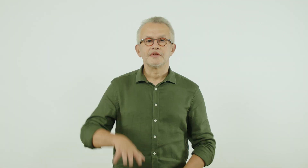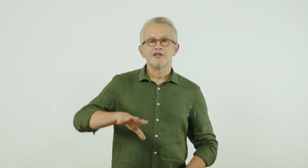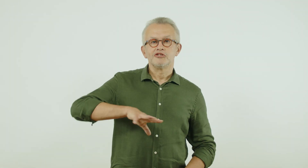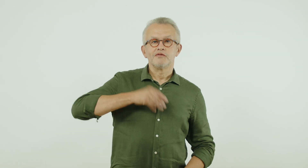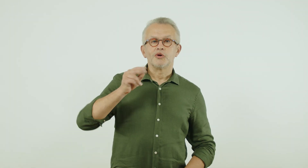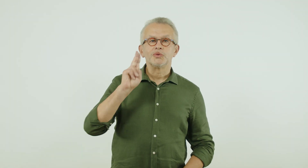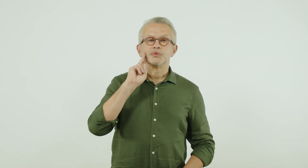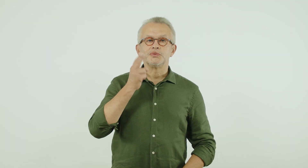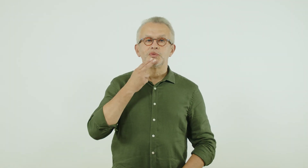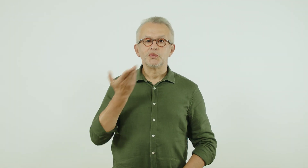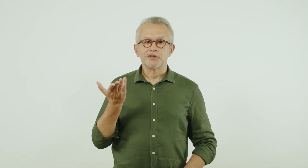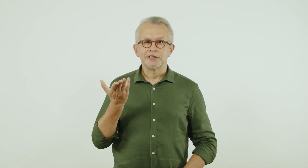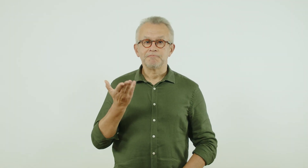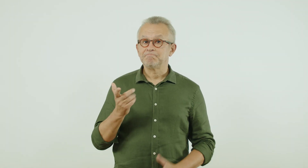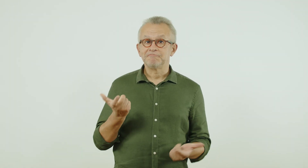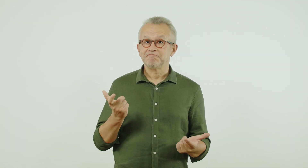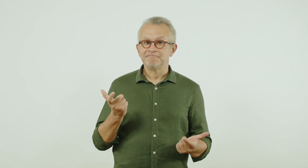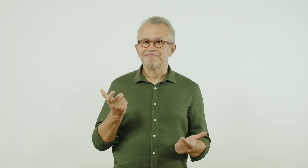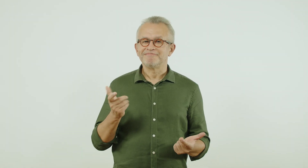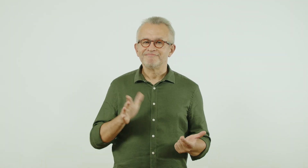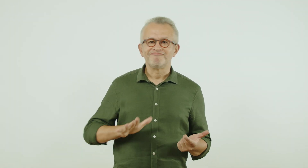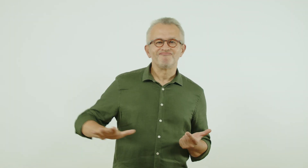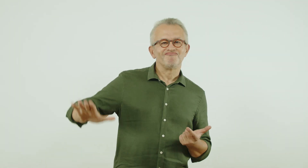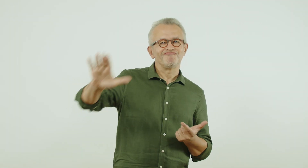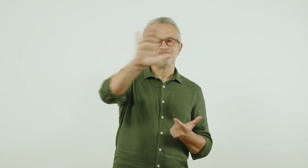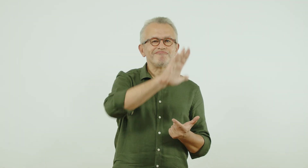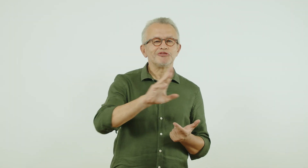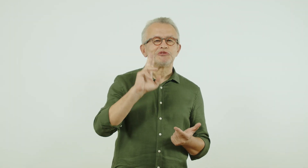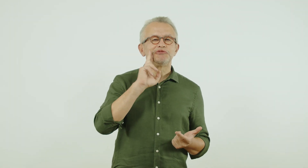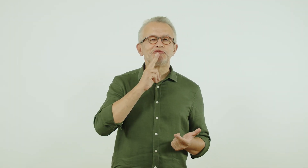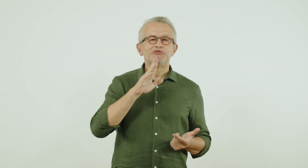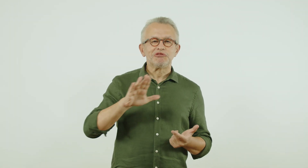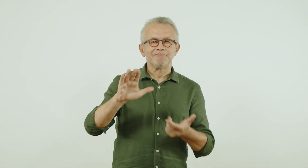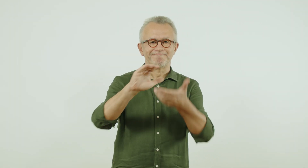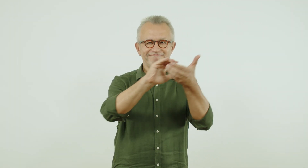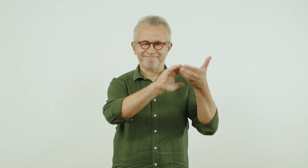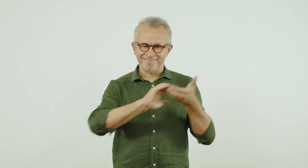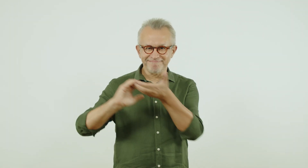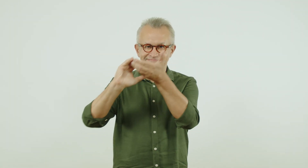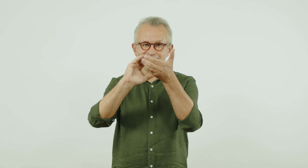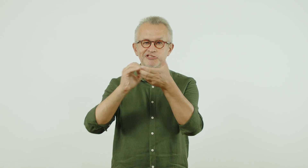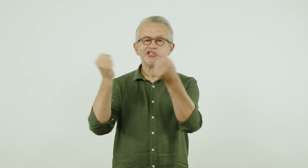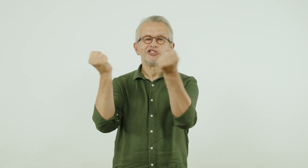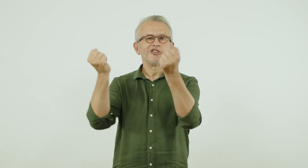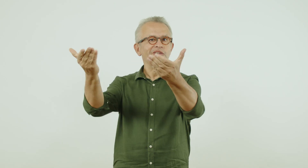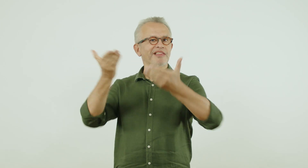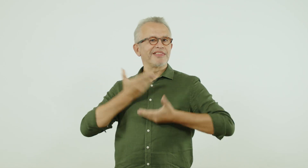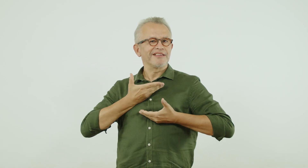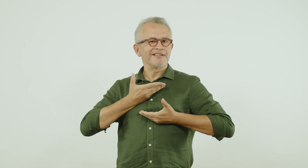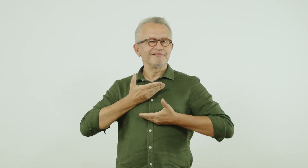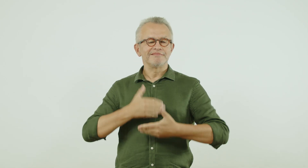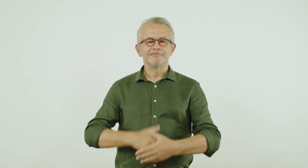To dzień, który jednoczy naszą społeczność i daje siłę.